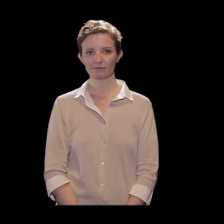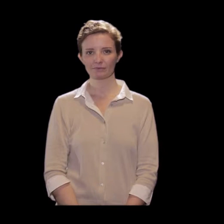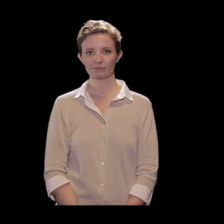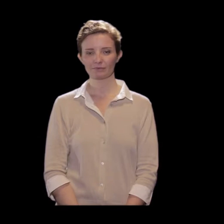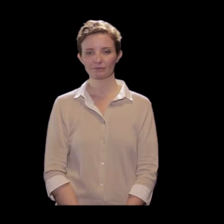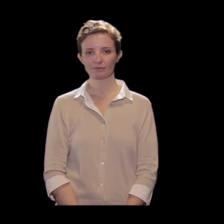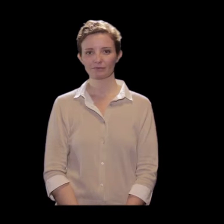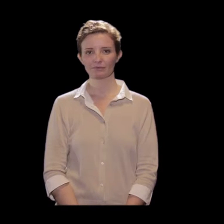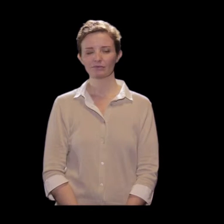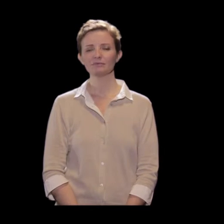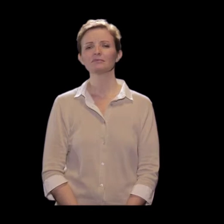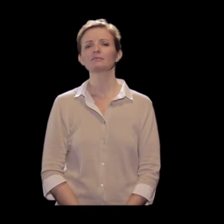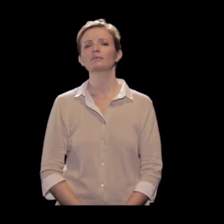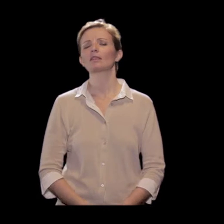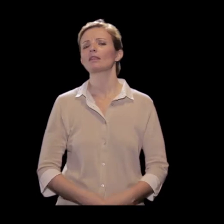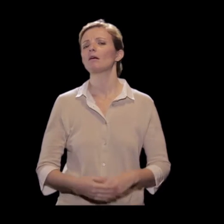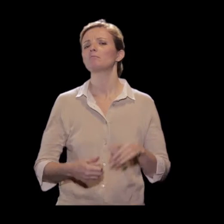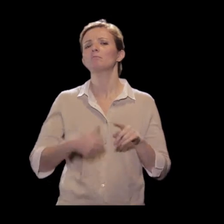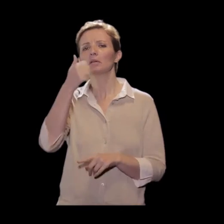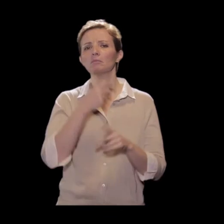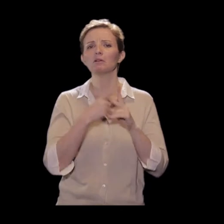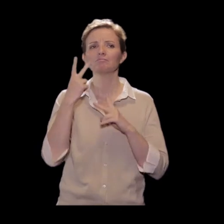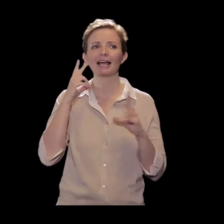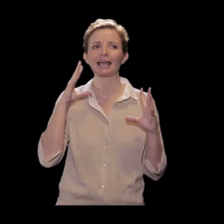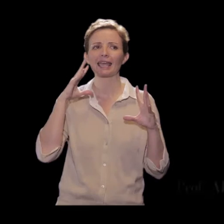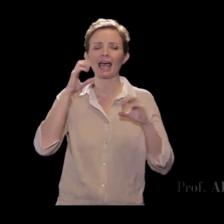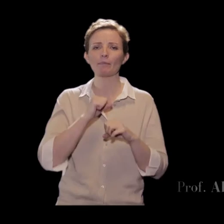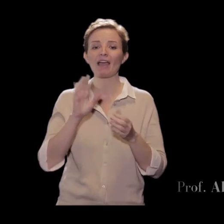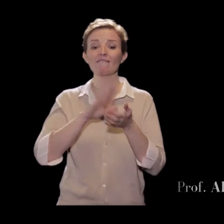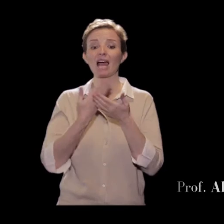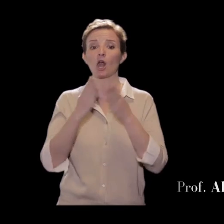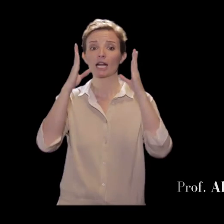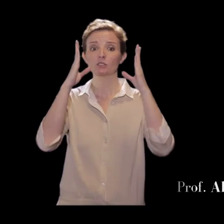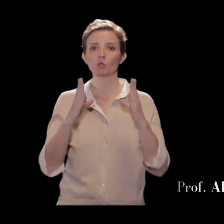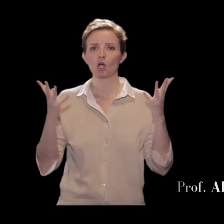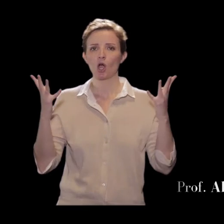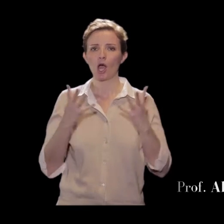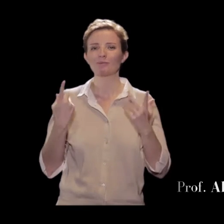Iniziamo cercando di capire che cos'è il valore assoluto. Che cos'è questo operatore matematico ?